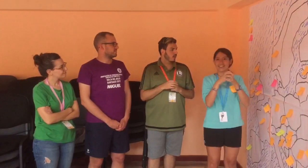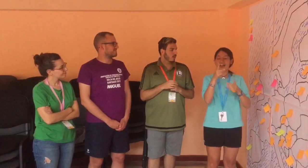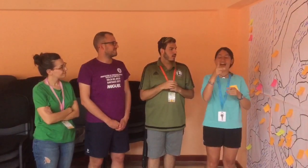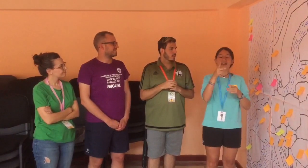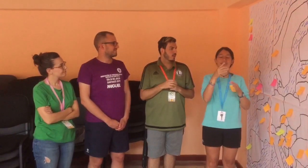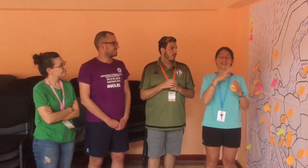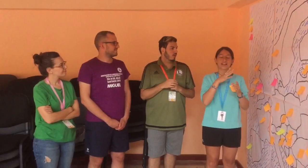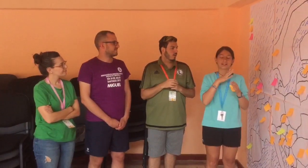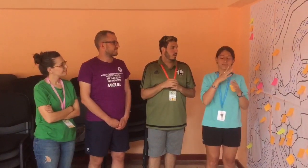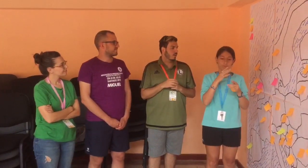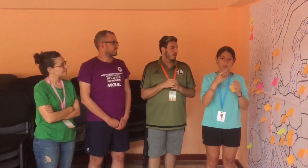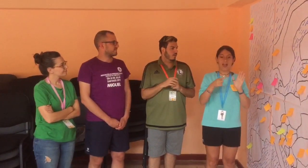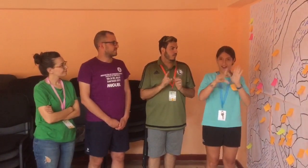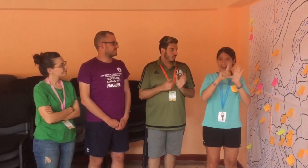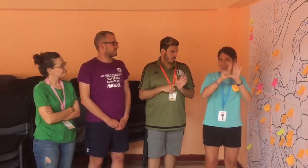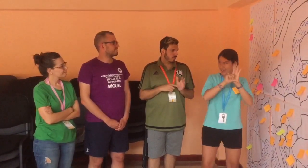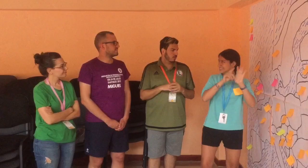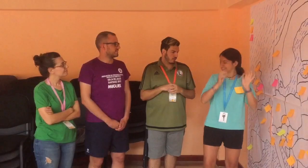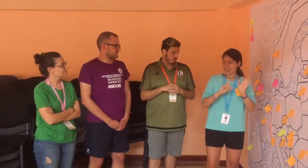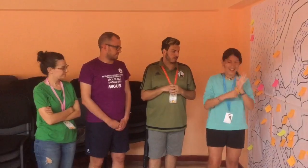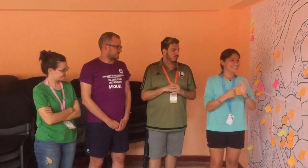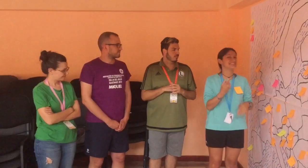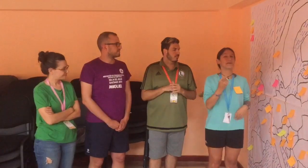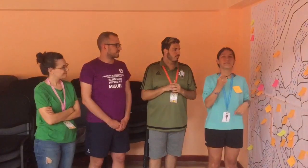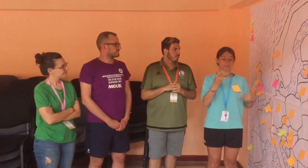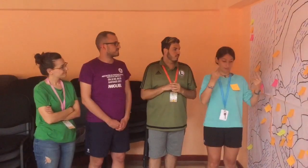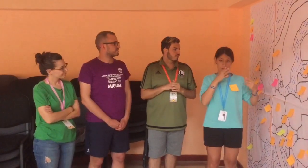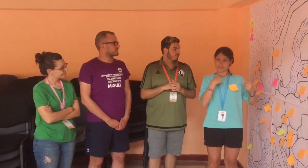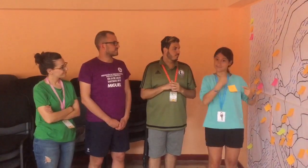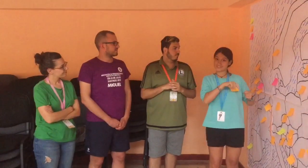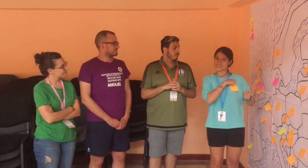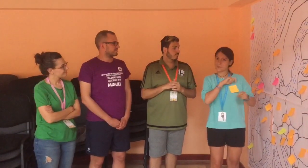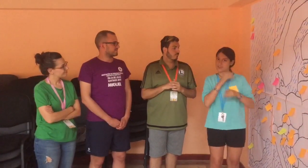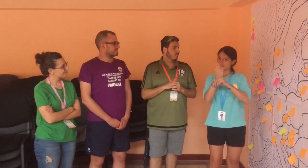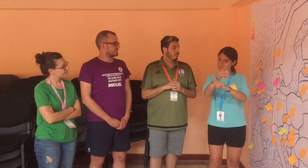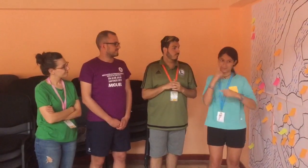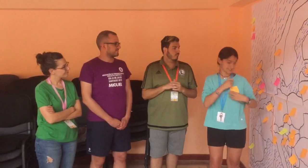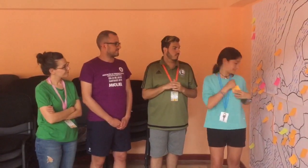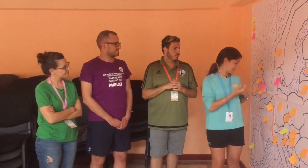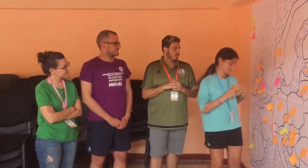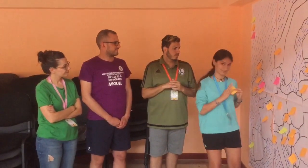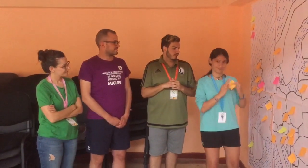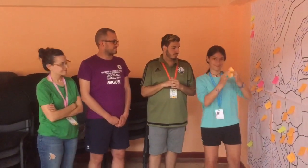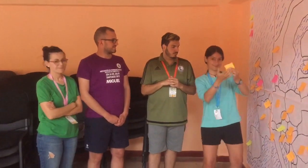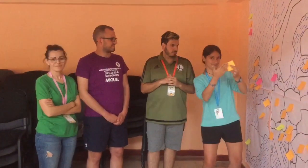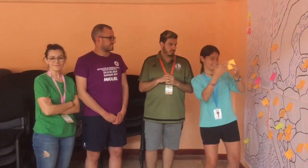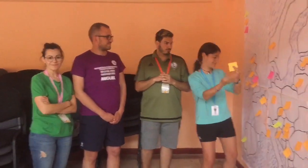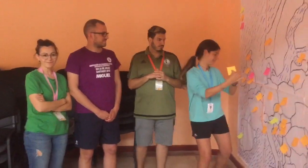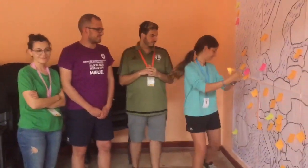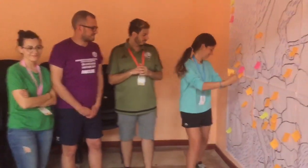El naranja cataloga a países que tienen leyes que reconocen su lengua de signos. Como sabéis, España ha de tener el color naranja.